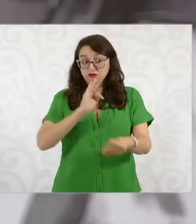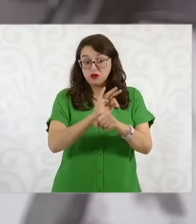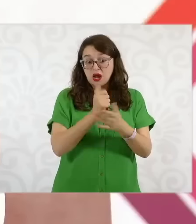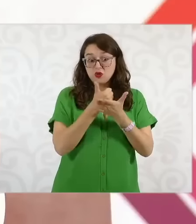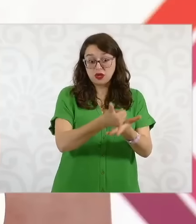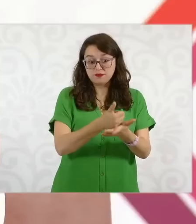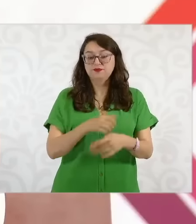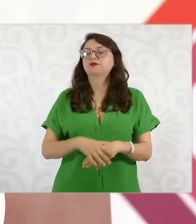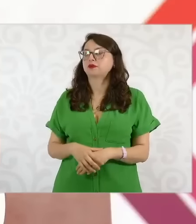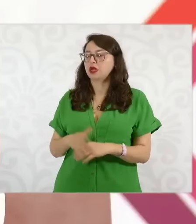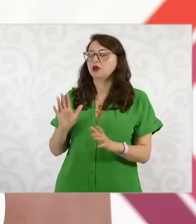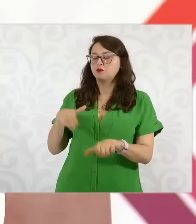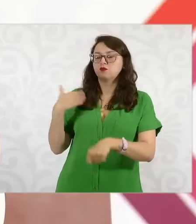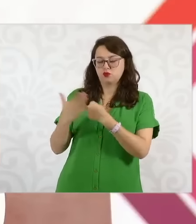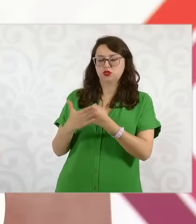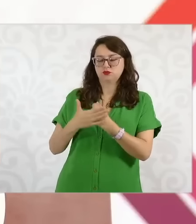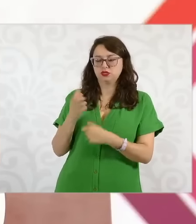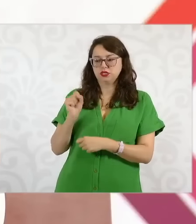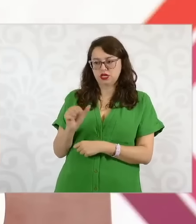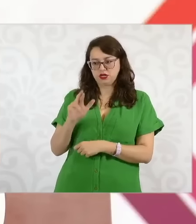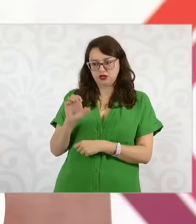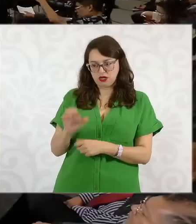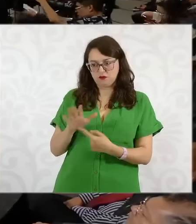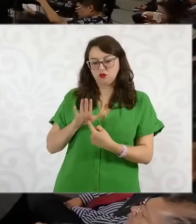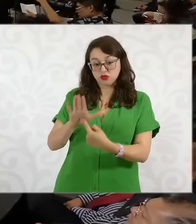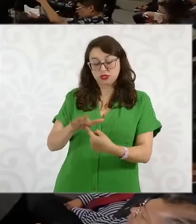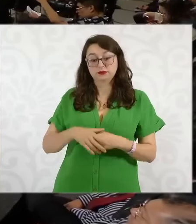Ya lo va a presentar la Secretaria de Relaciones Exteriores. Es decir, las medidas tomadas hasta el